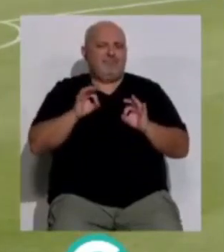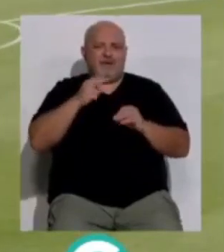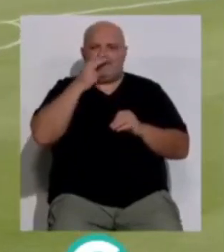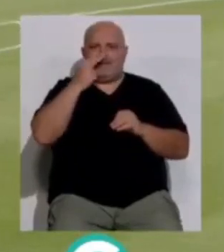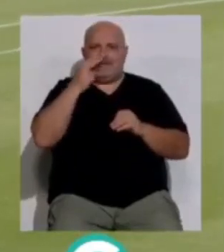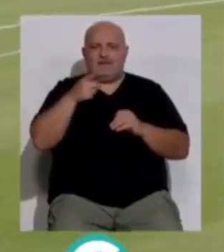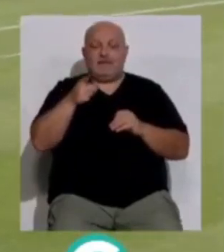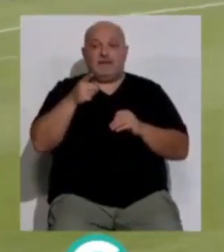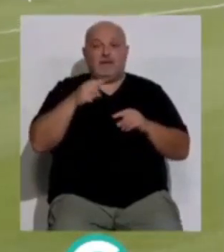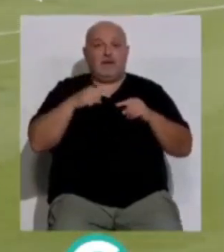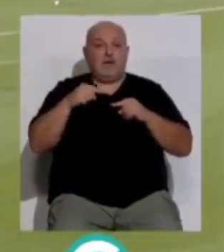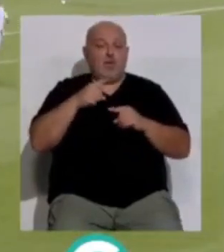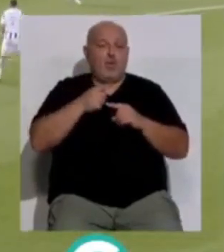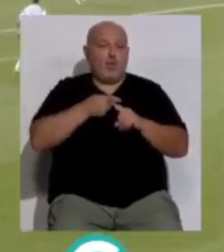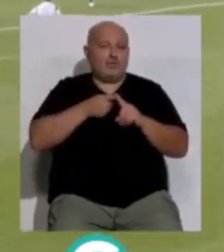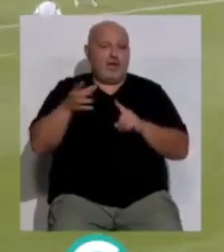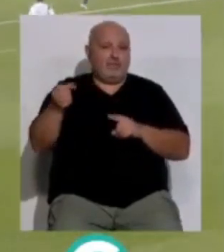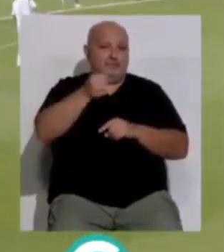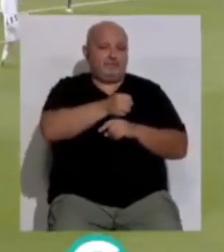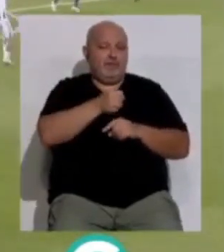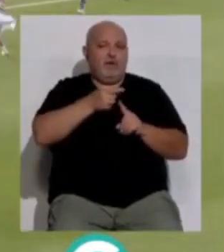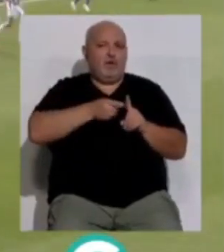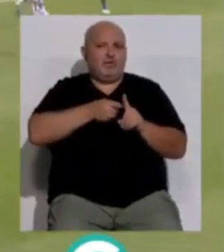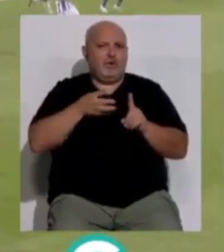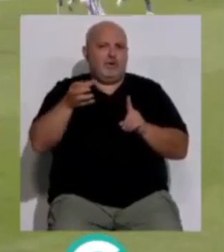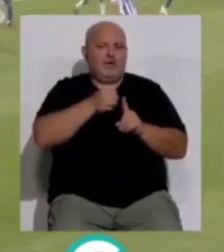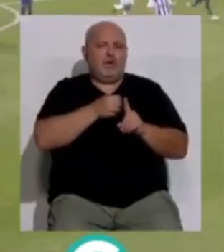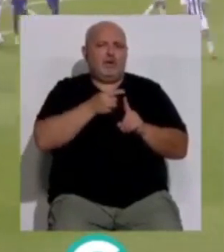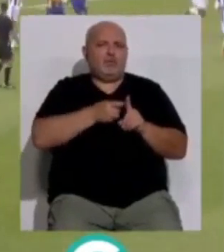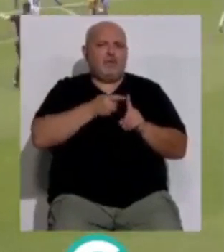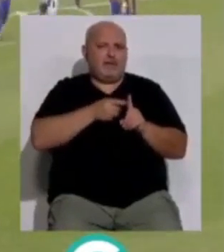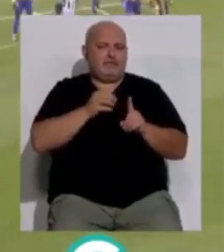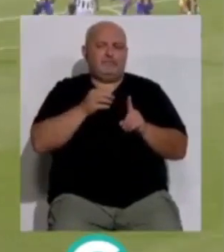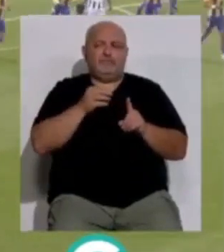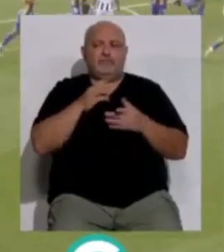que Sergio lo podrá usar lo podrá utilizar no usarlo poder utilizar tanto como central